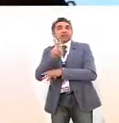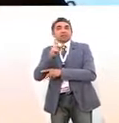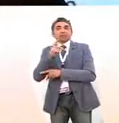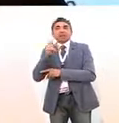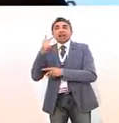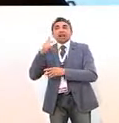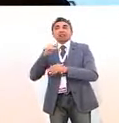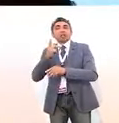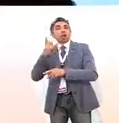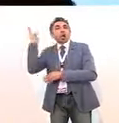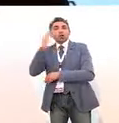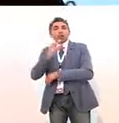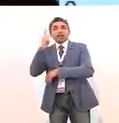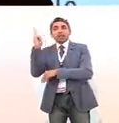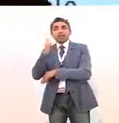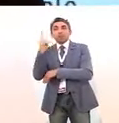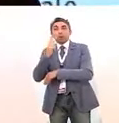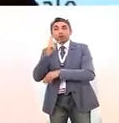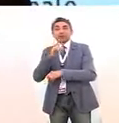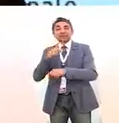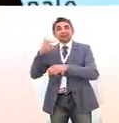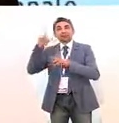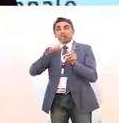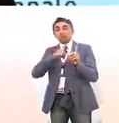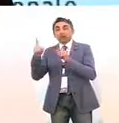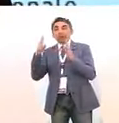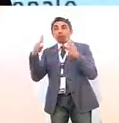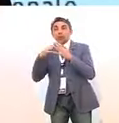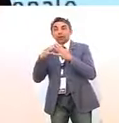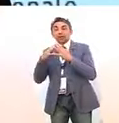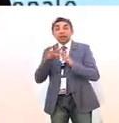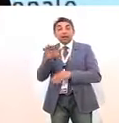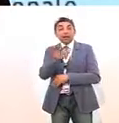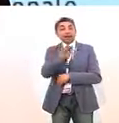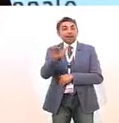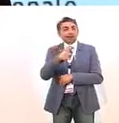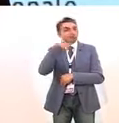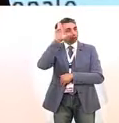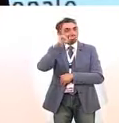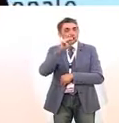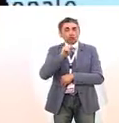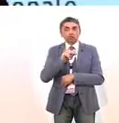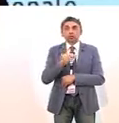a morte della Resistenza, che i nostri ragazzi non conoscono minimamente. Pensano che sia